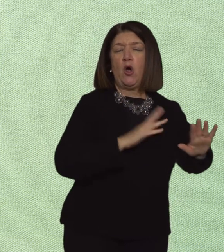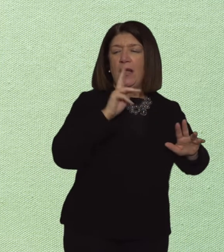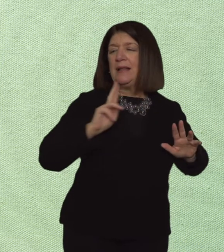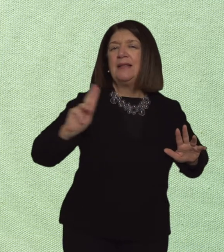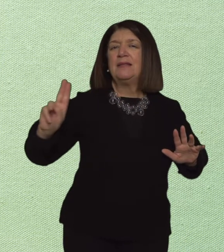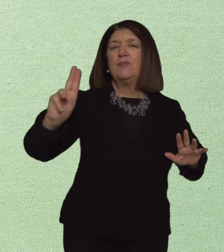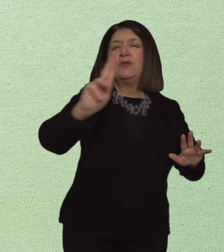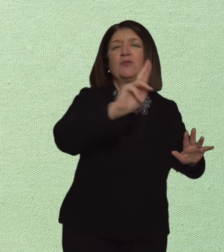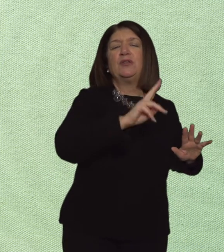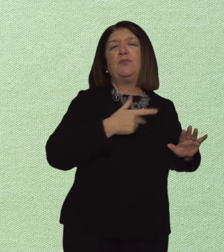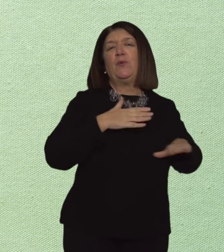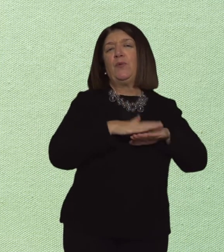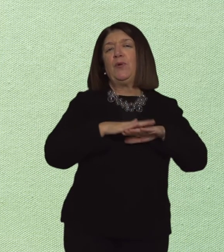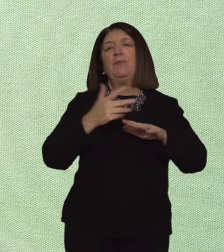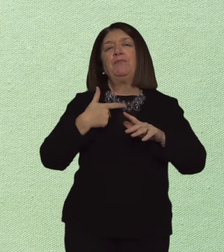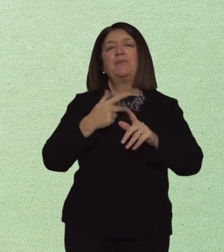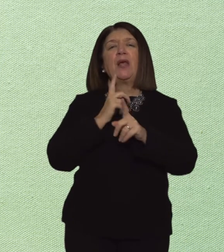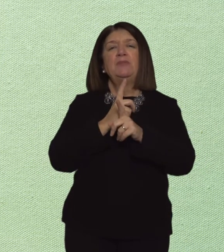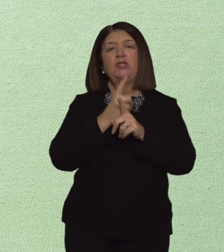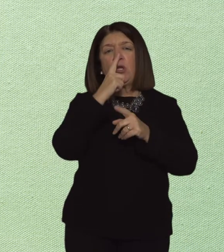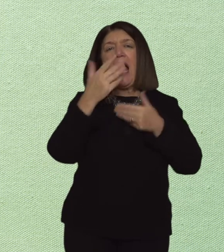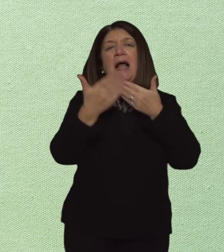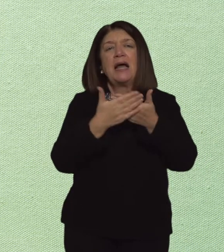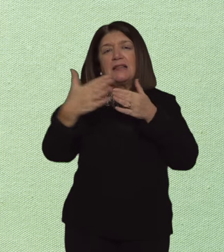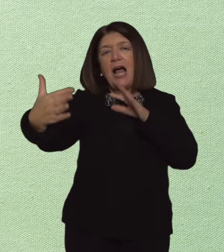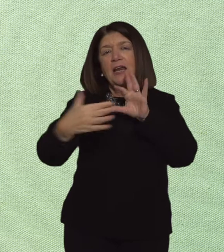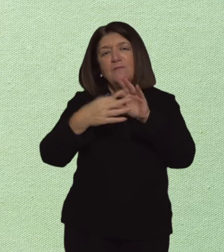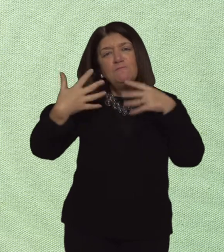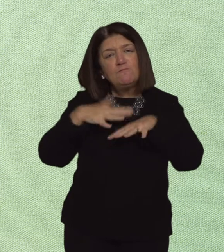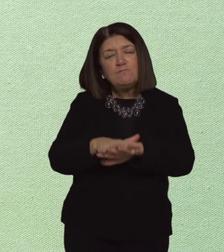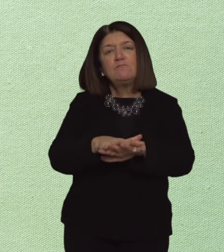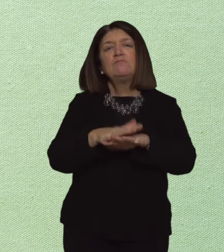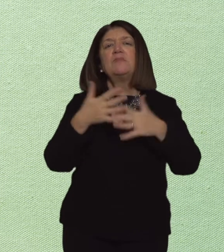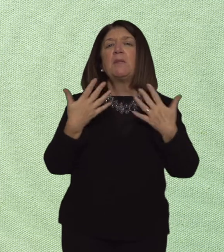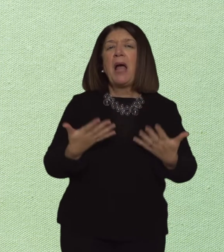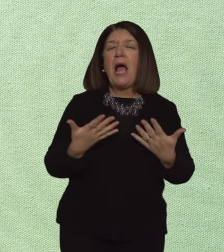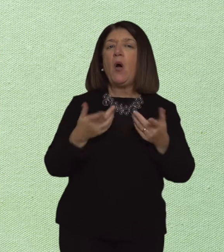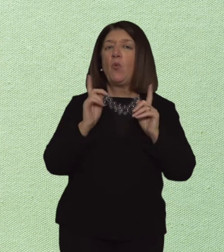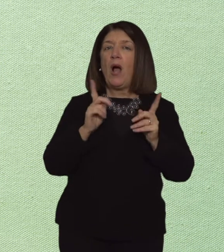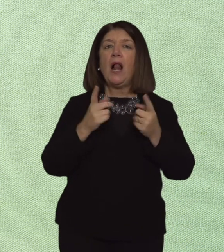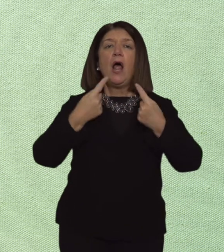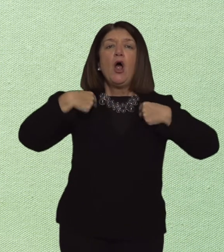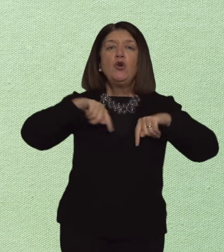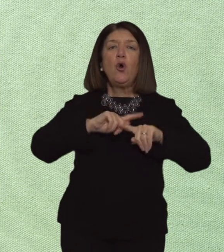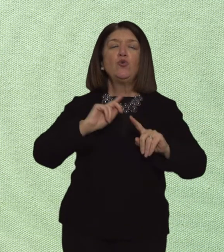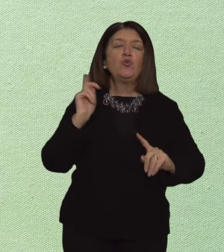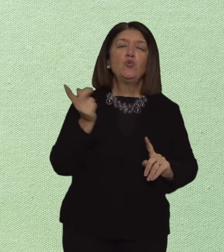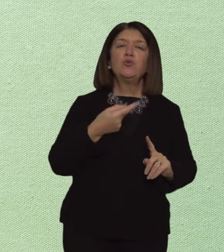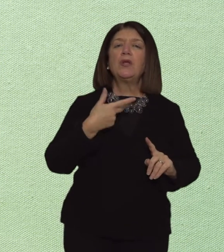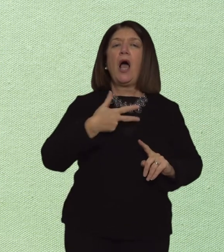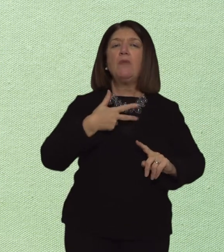bisogno che noi abbiamo di semplificazione della complessità della realtà ci mette di fronte alla